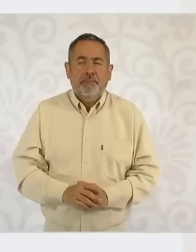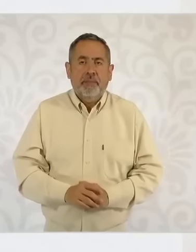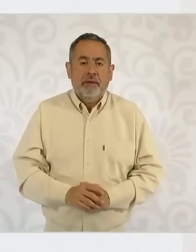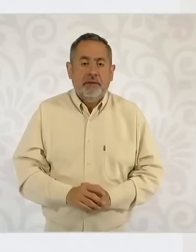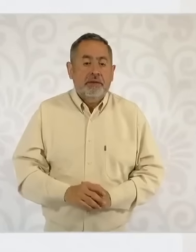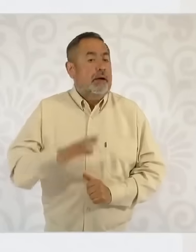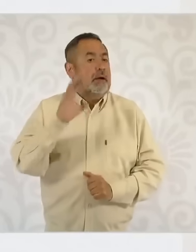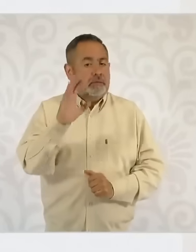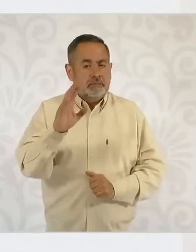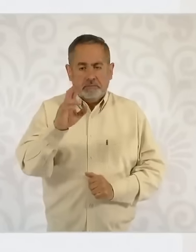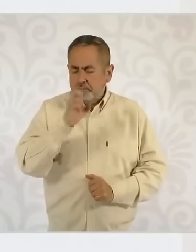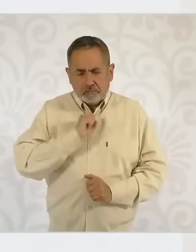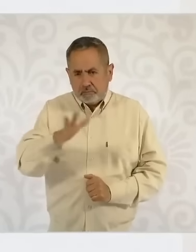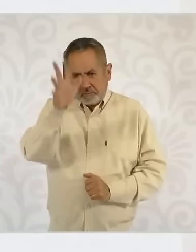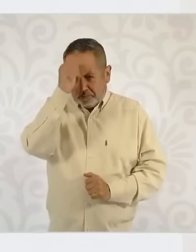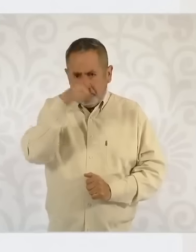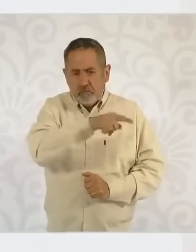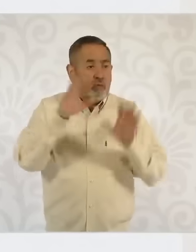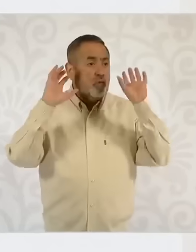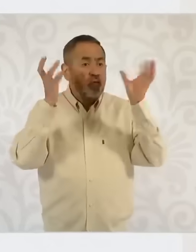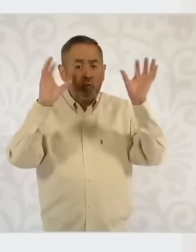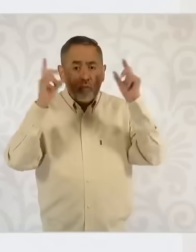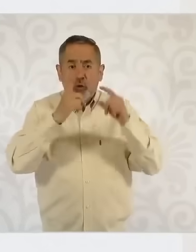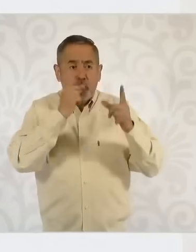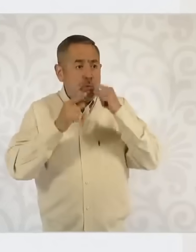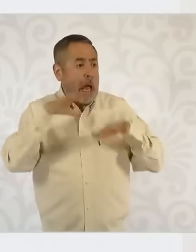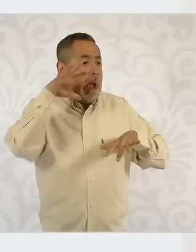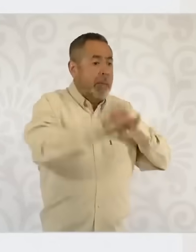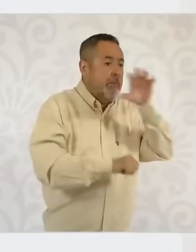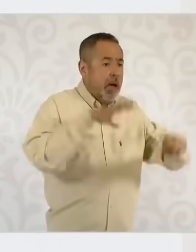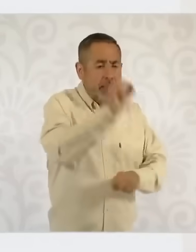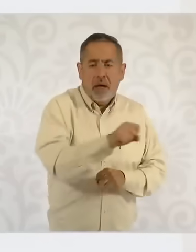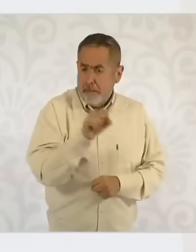No estamos de acuerdo con las redadas también lo decimos que afectan a las